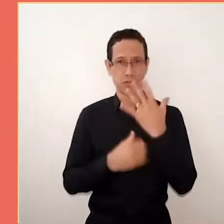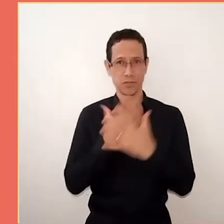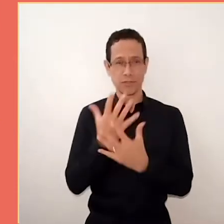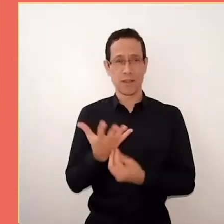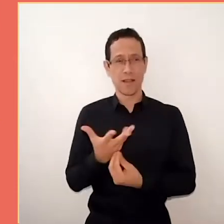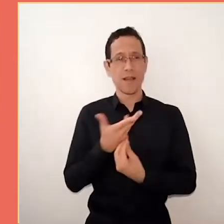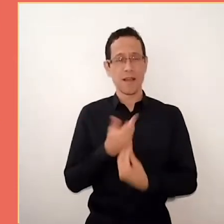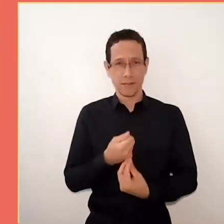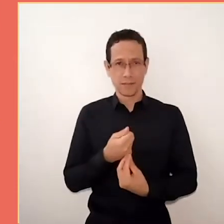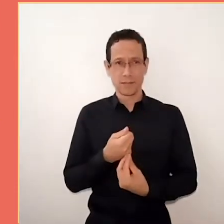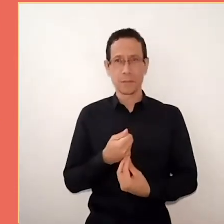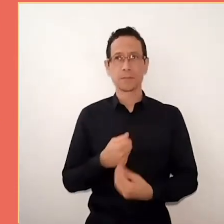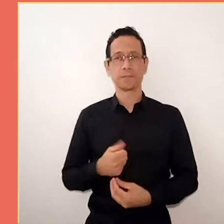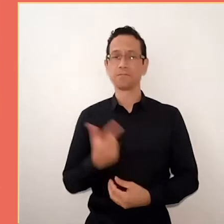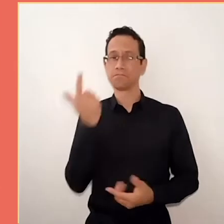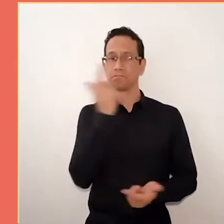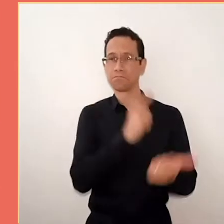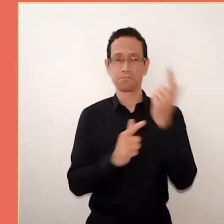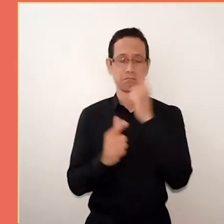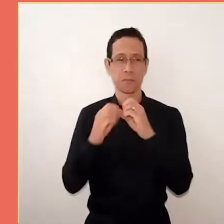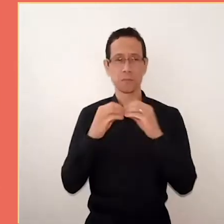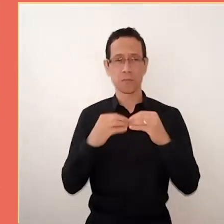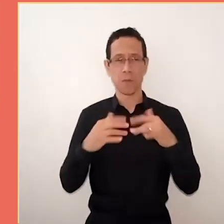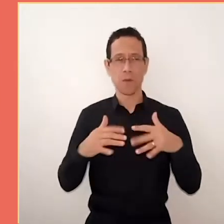nem sempre alcançam a projeção, o lugar que merecem